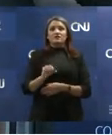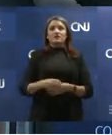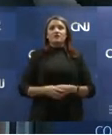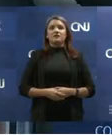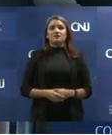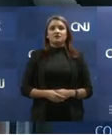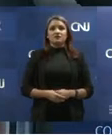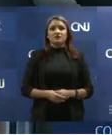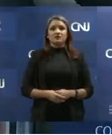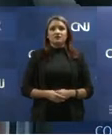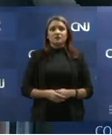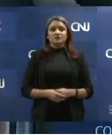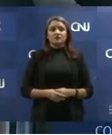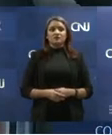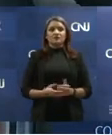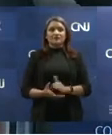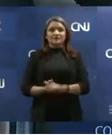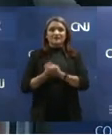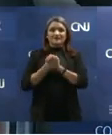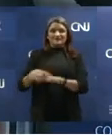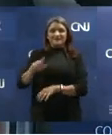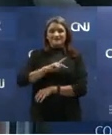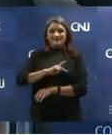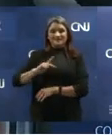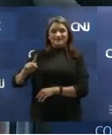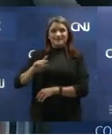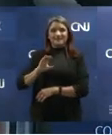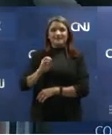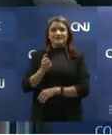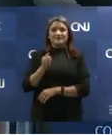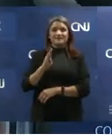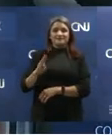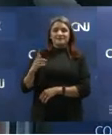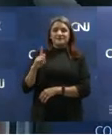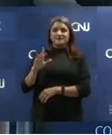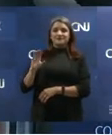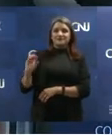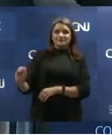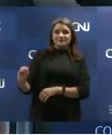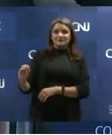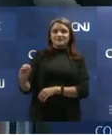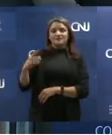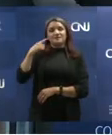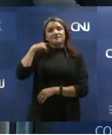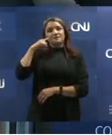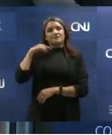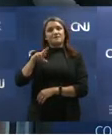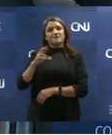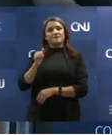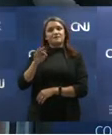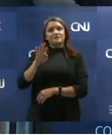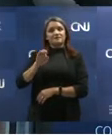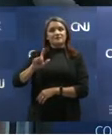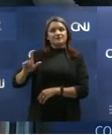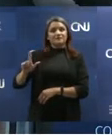Presidente da Ordem dos Advogados do Brasil de Goiás. É o lar e cumprimenta a todos os demais aqui presentes, porque precisamos